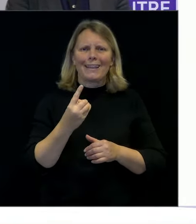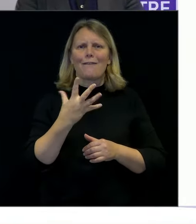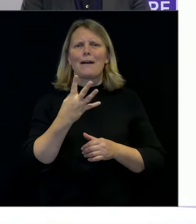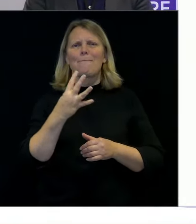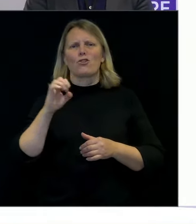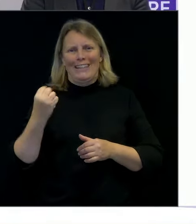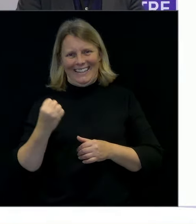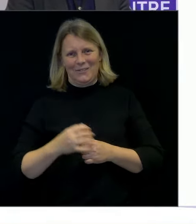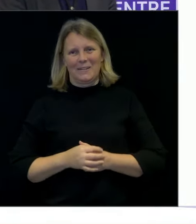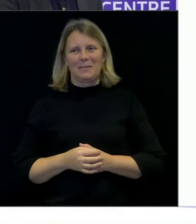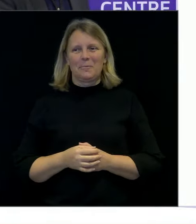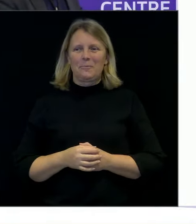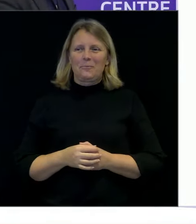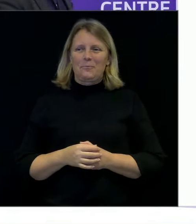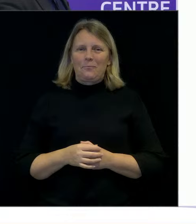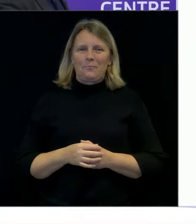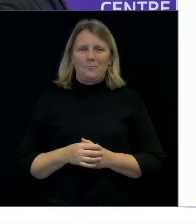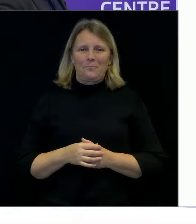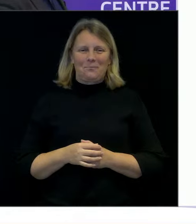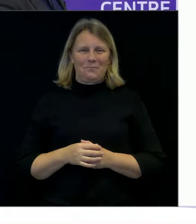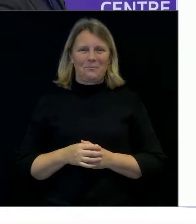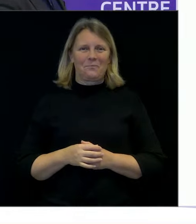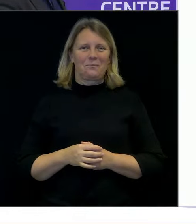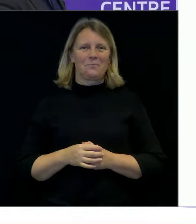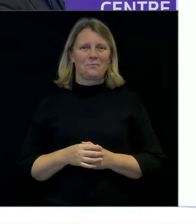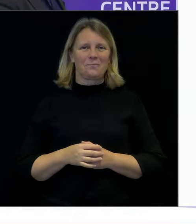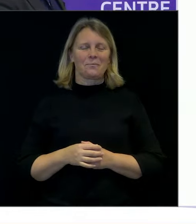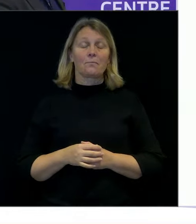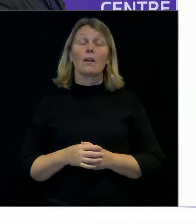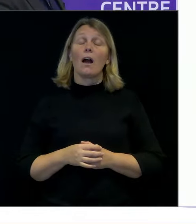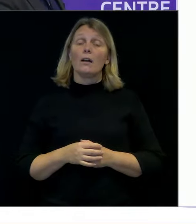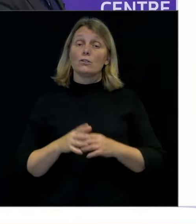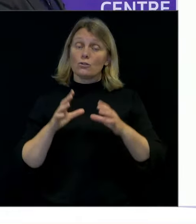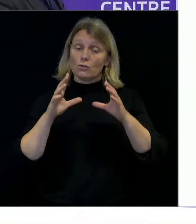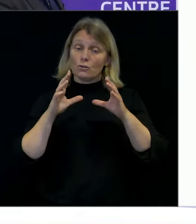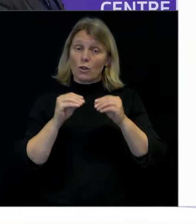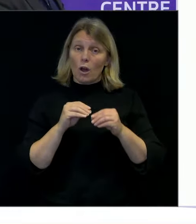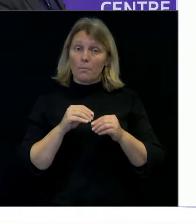EN 301 459.